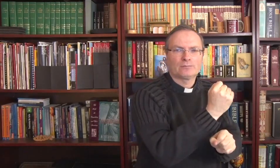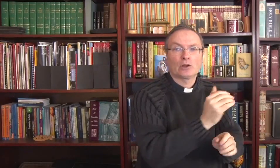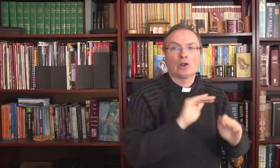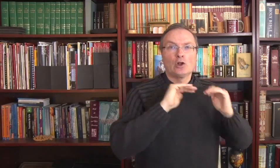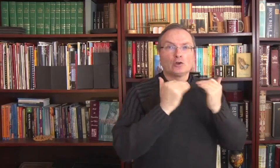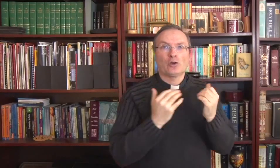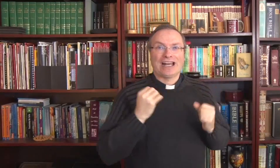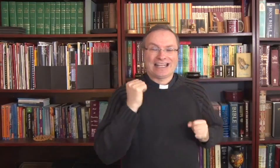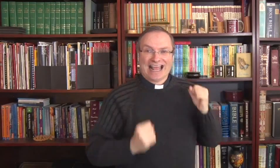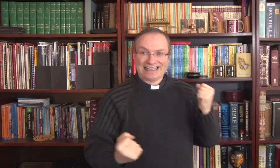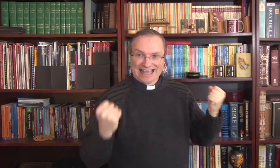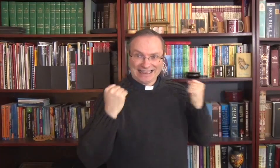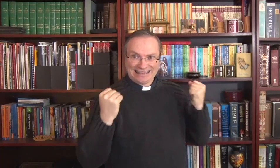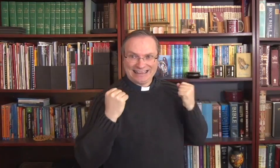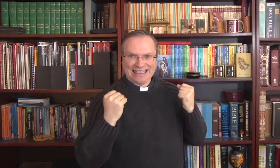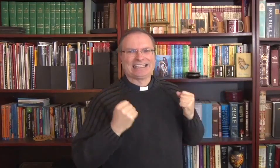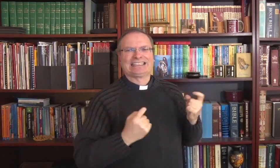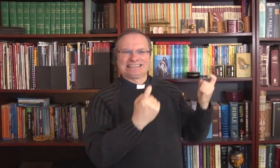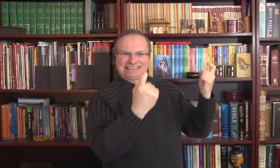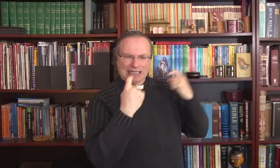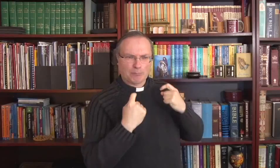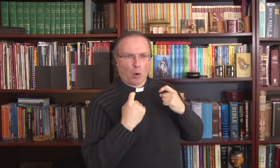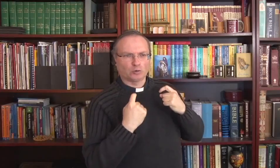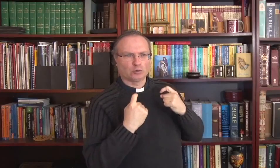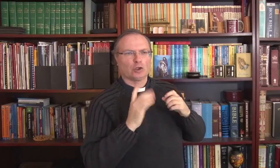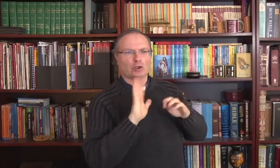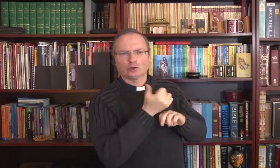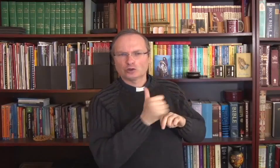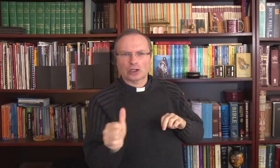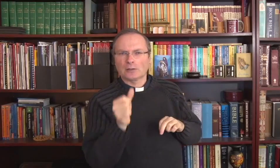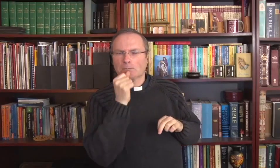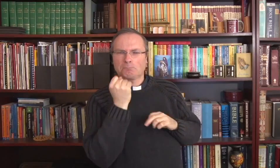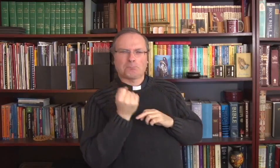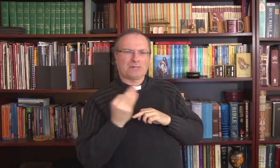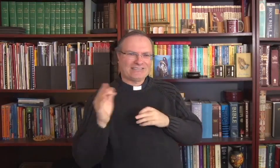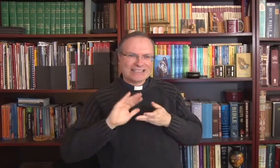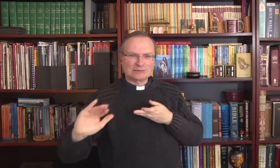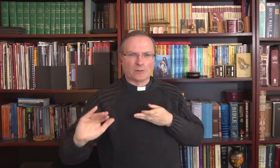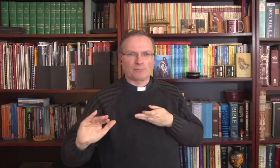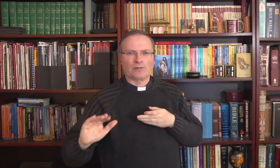Tous les athlètes s’imposent toutes sortes de privations,